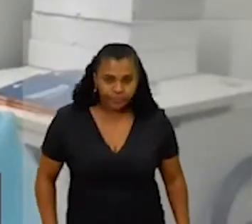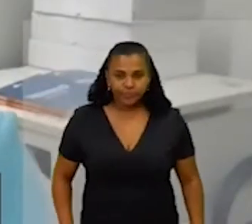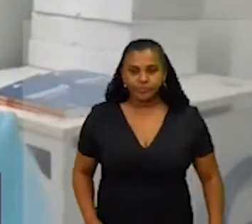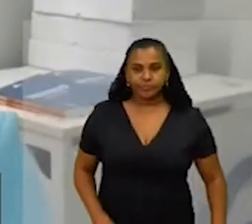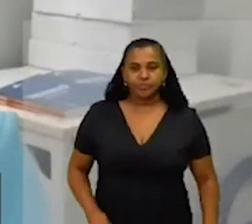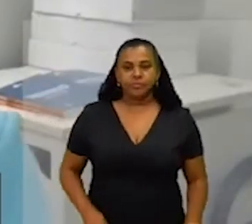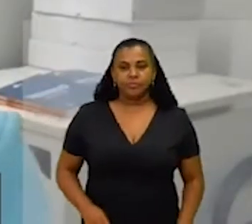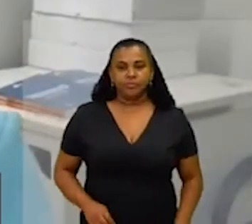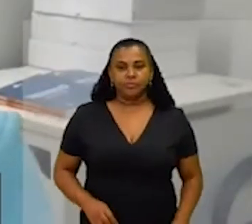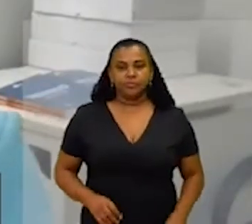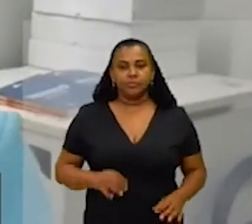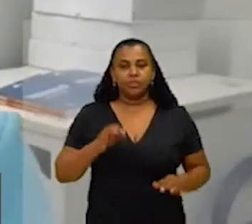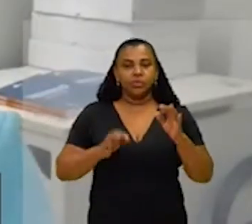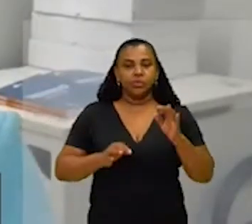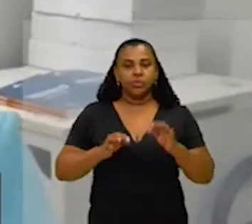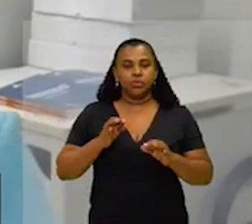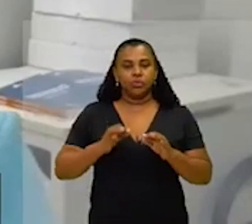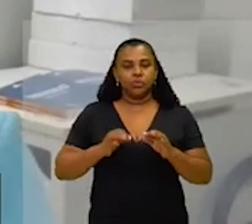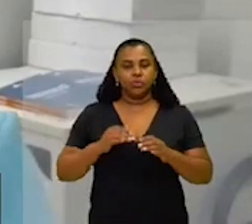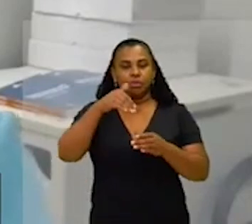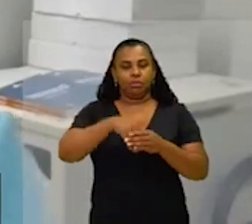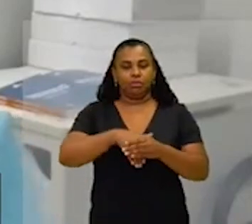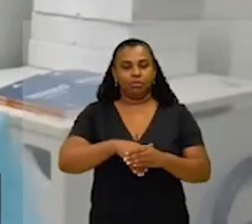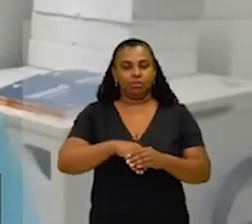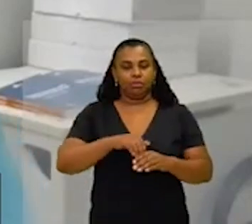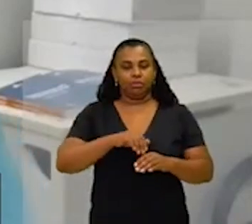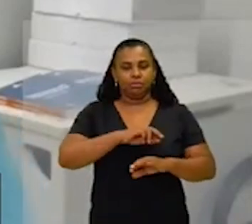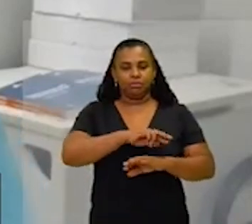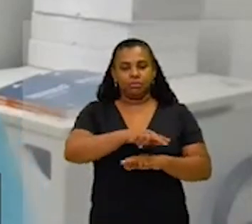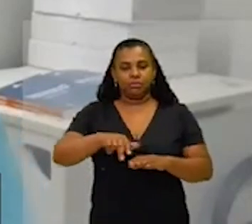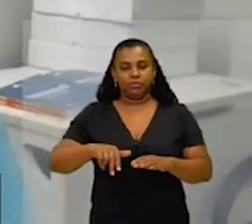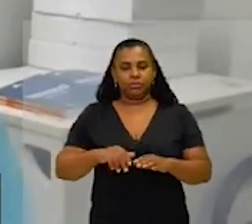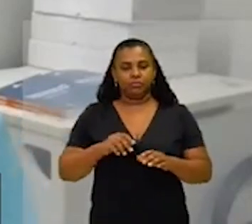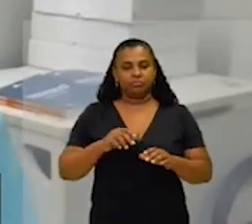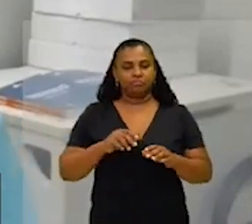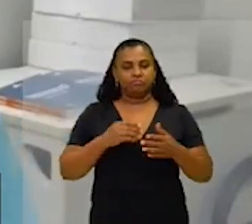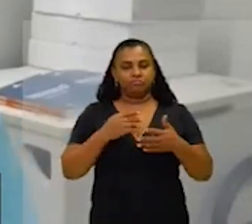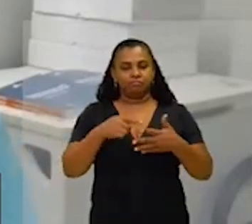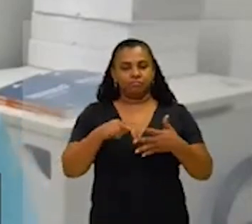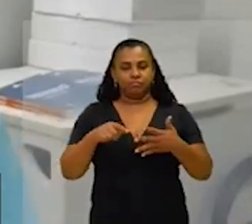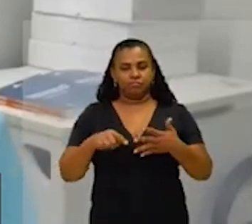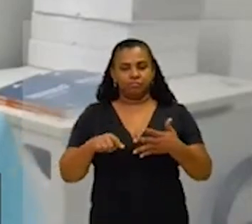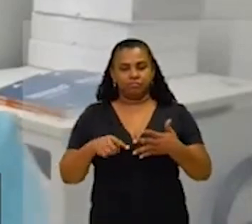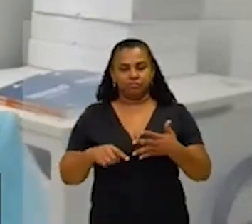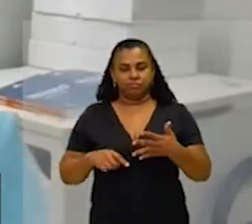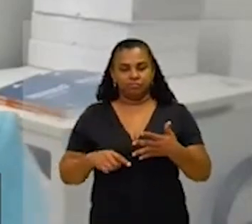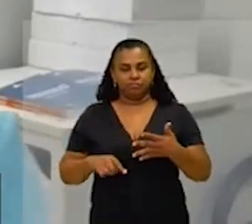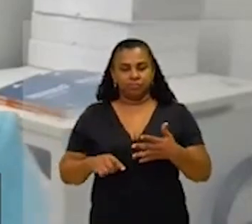acordo com a legislação eleitoral e tem direcionar esforços para ampliação especialização do corpo